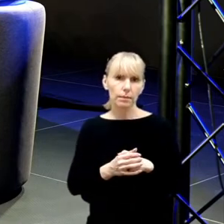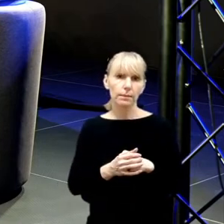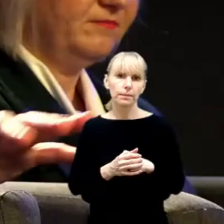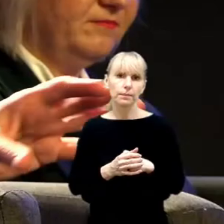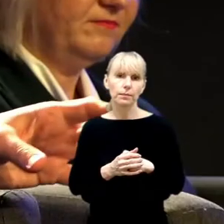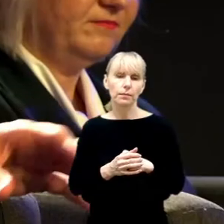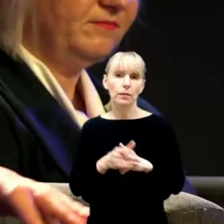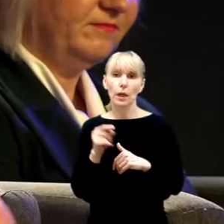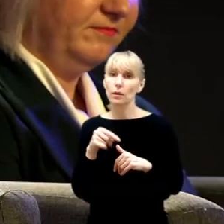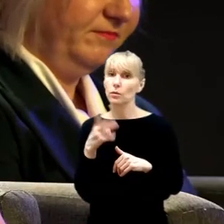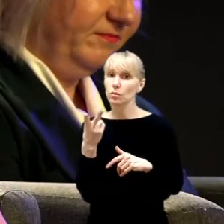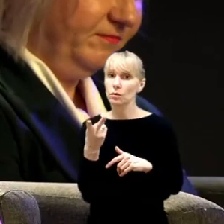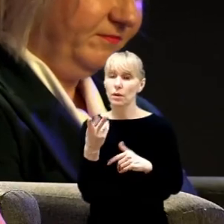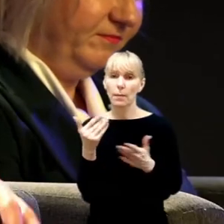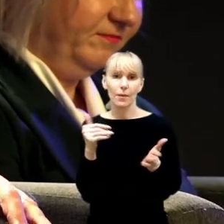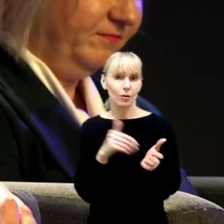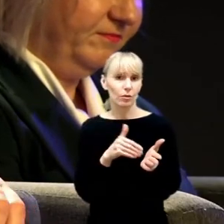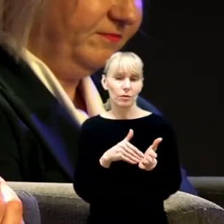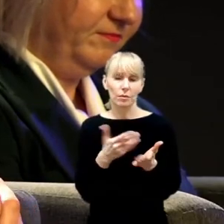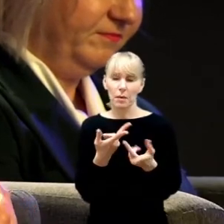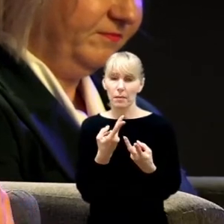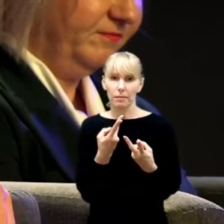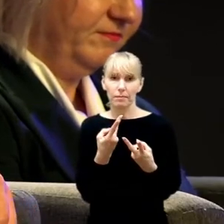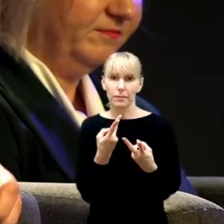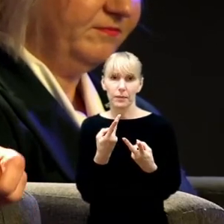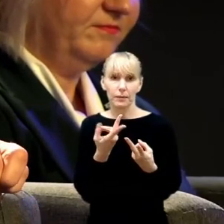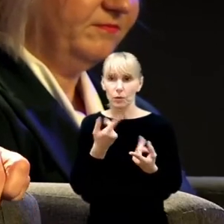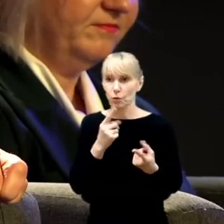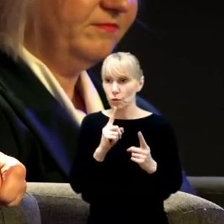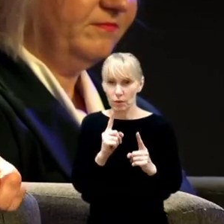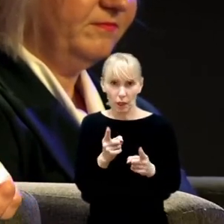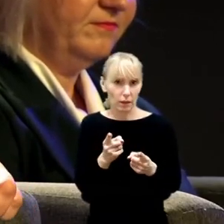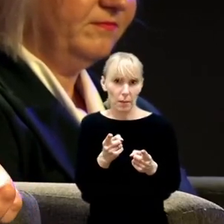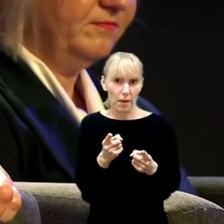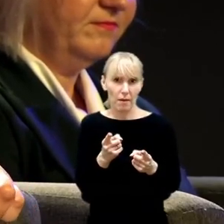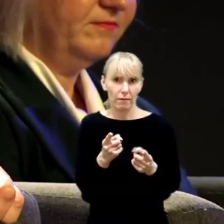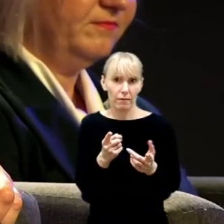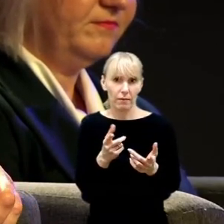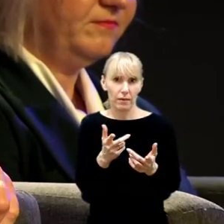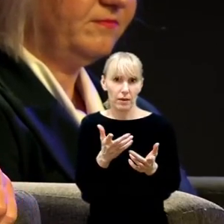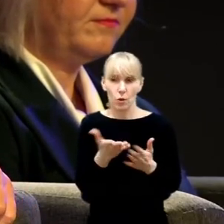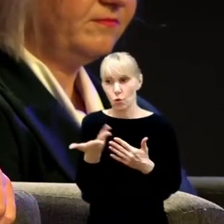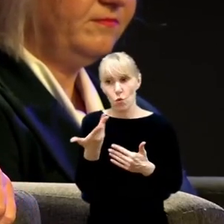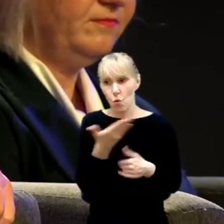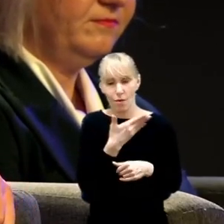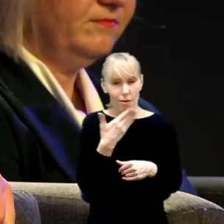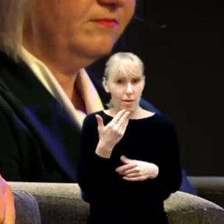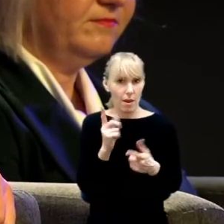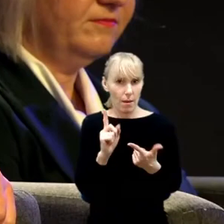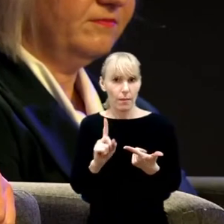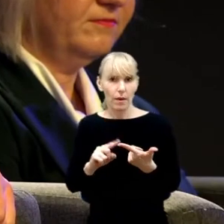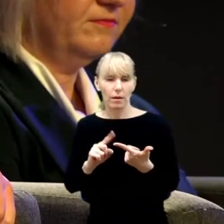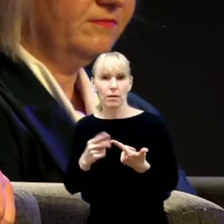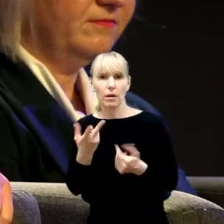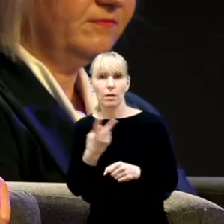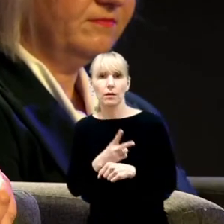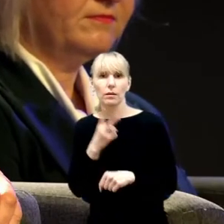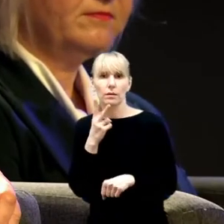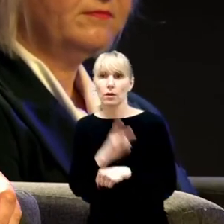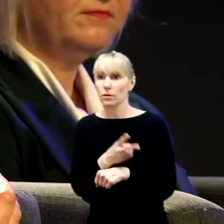Miejmy nadzieję, że to się zmieni, więc z tym problemu powiedzmy nie mamy. Z dostępnością terenów uzbrojonych i przygotowanych również nie mamy,